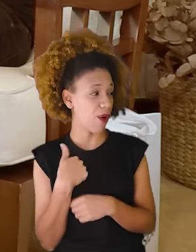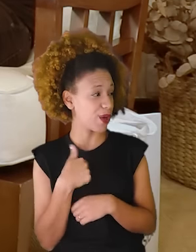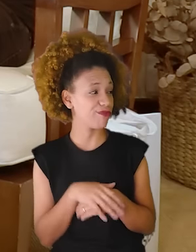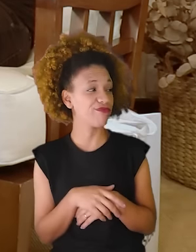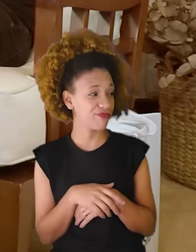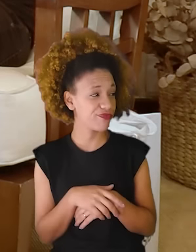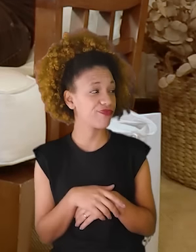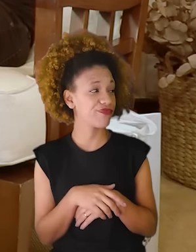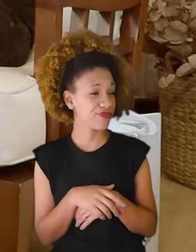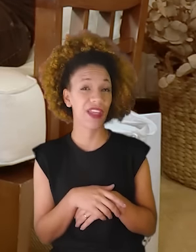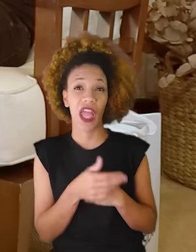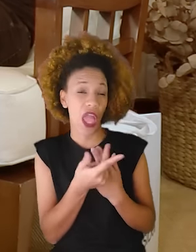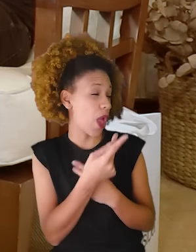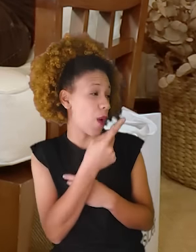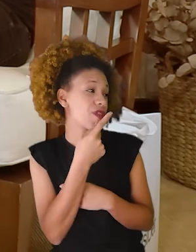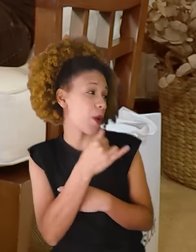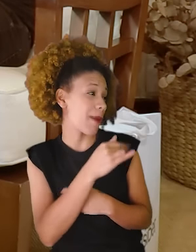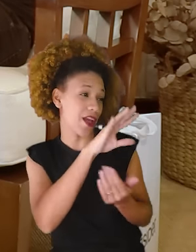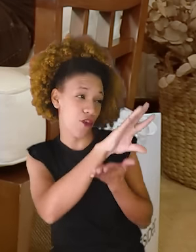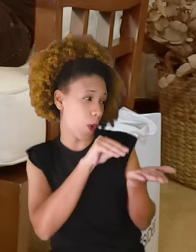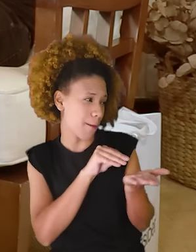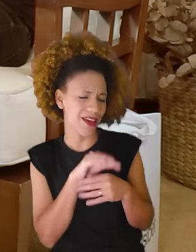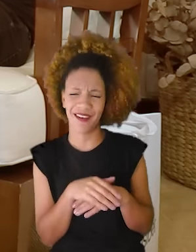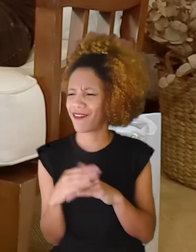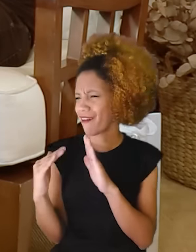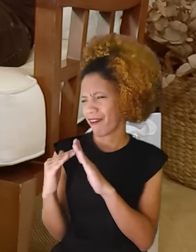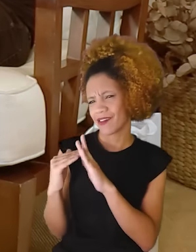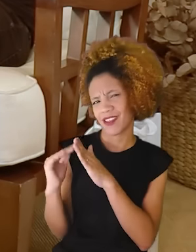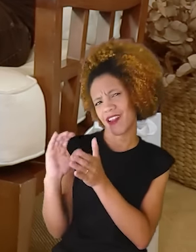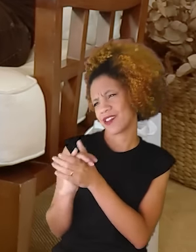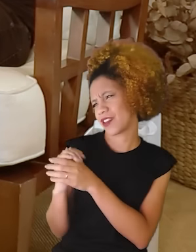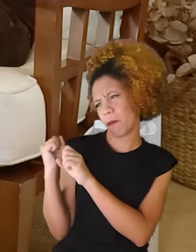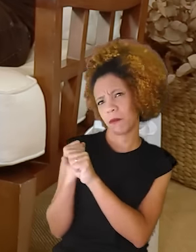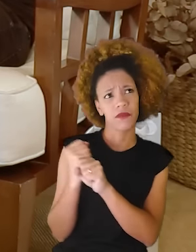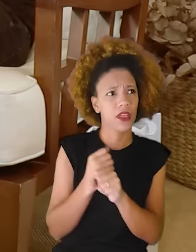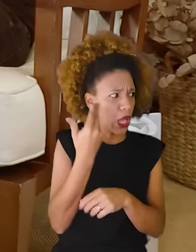é eu você seu pai ficou olhando pro seu pai falou cara ele é casadão há muitos anos né cara tem 45